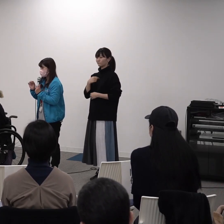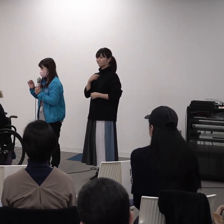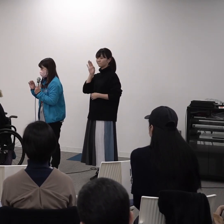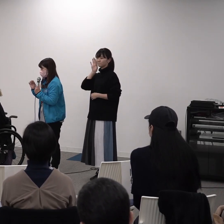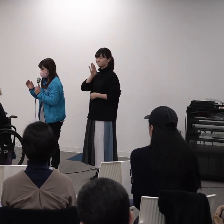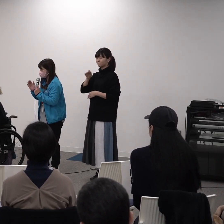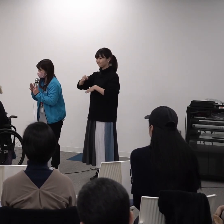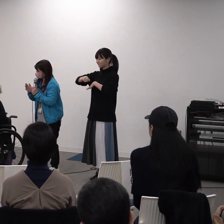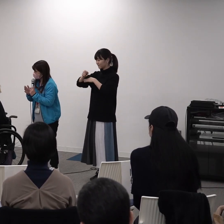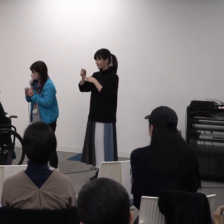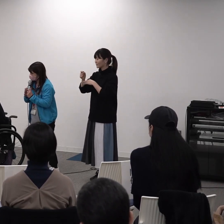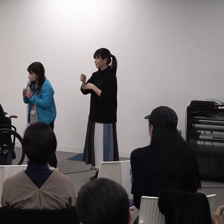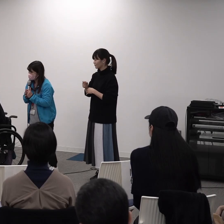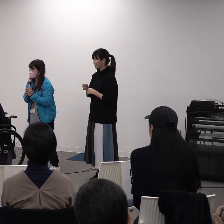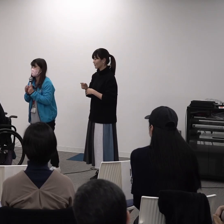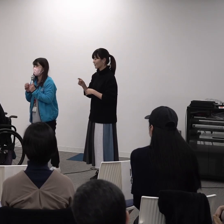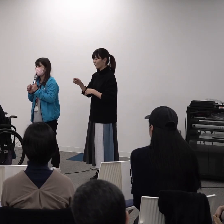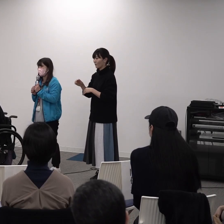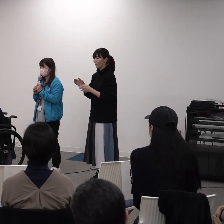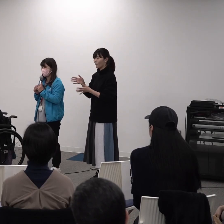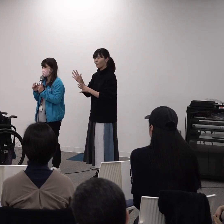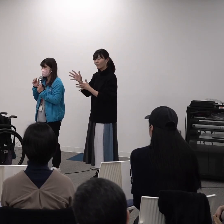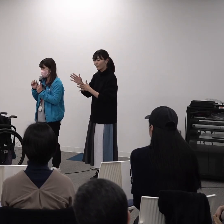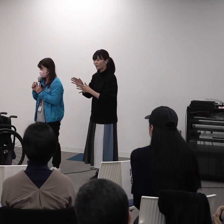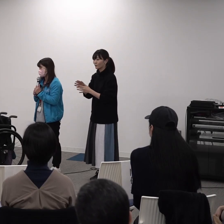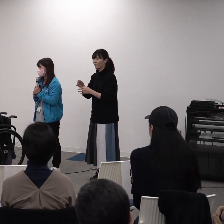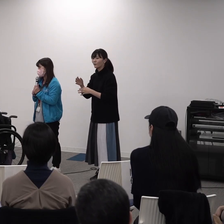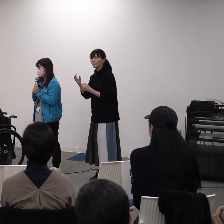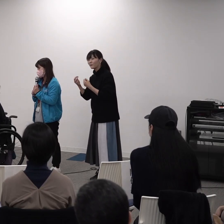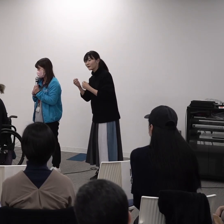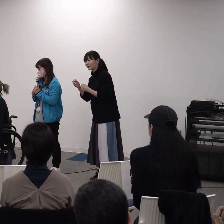すごく今 どこを拍手で褒めたらいいかわからない ぐらい一瞬だったと思うんですけど